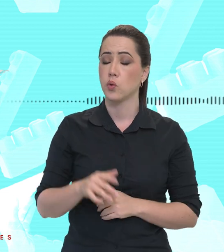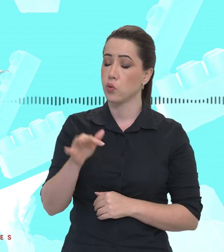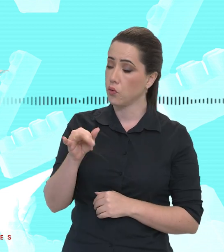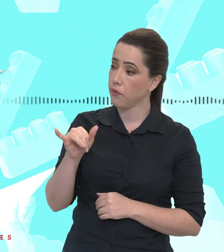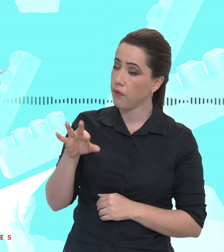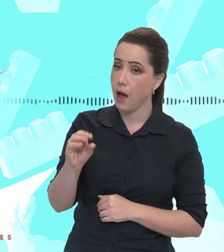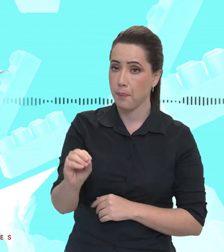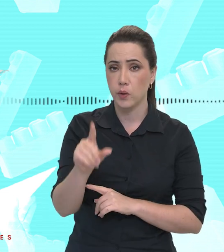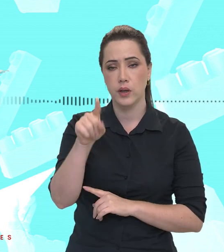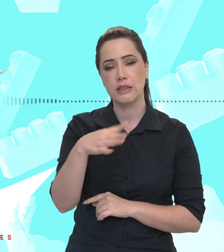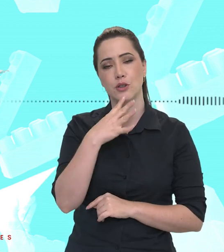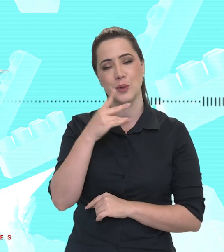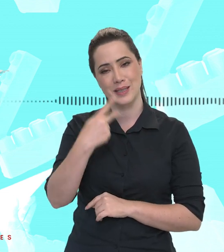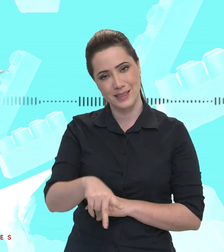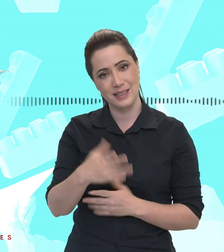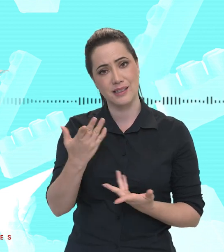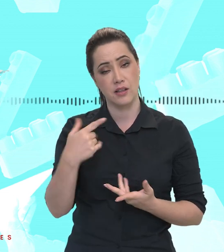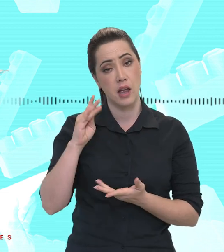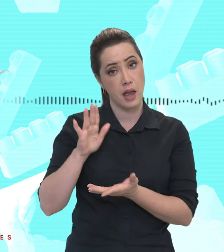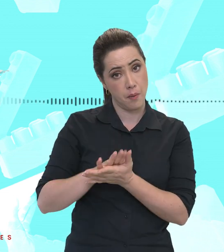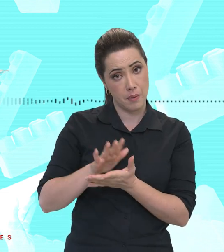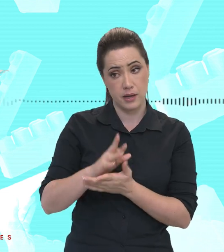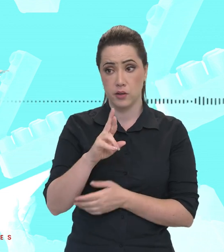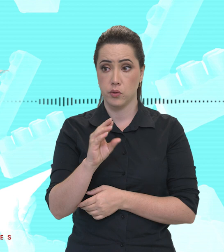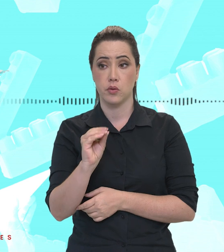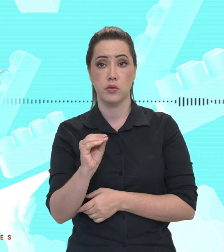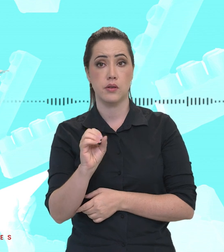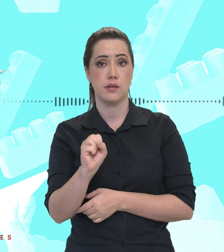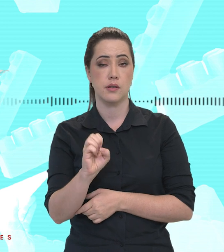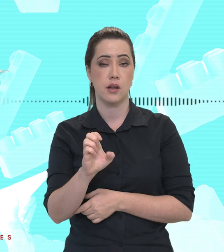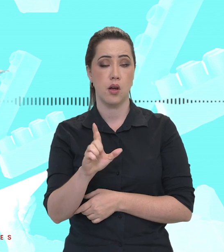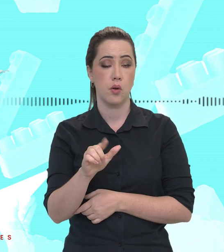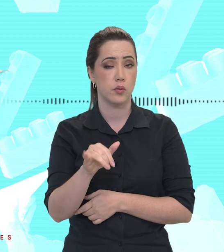Cizotti, o Fabinho. Ele já é figurinha conhecida aqui. É o marido da Roseli Cizotti, diretora